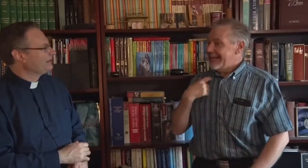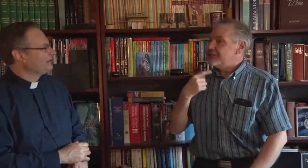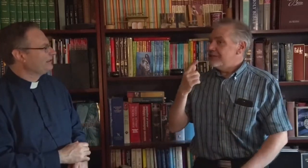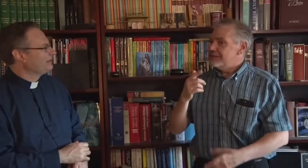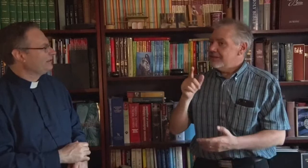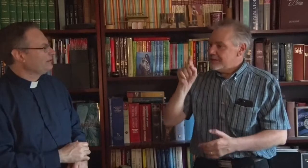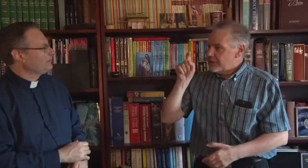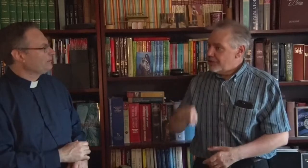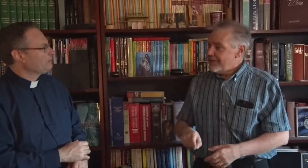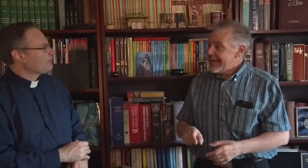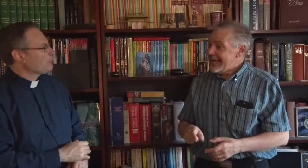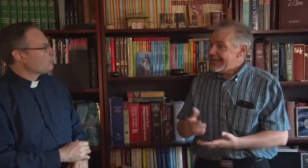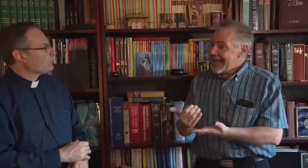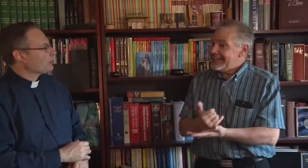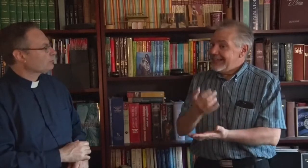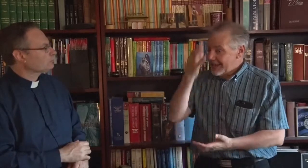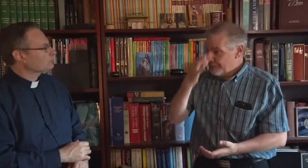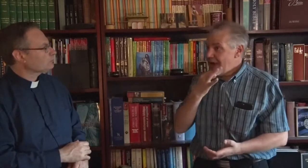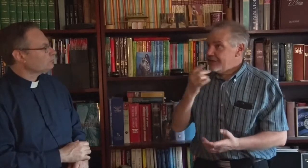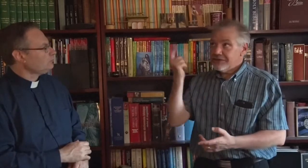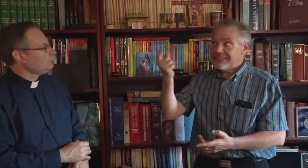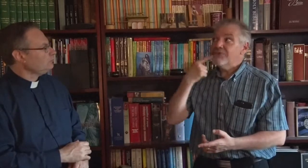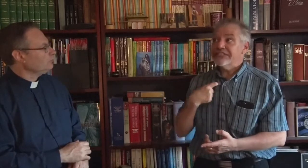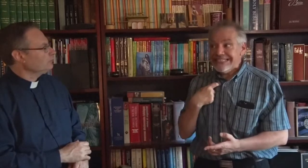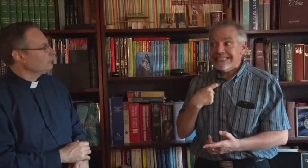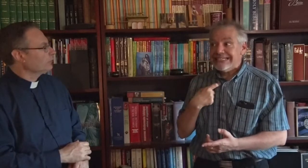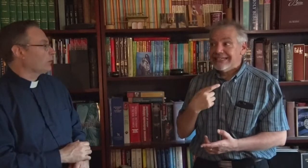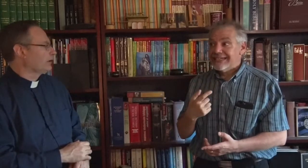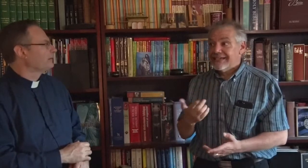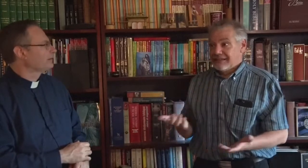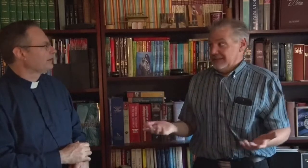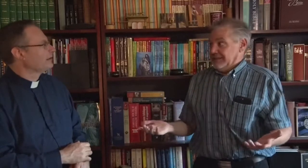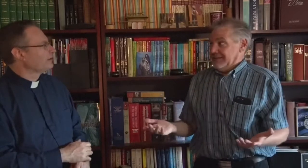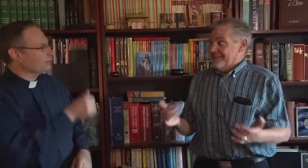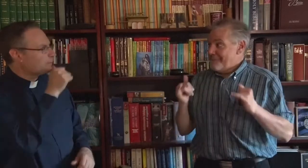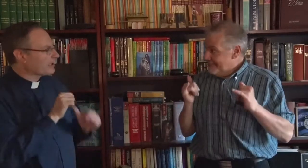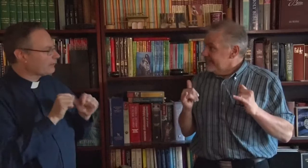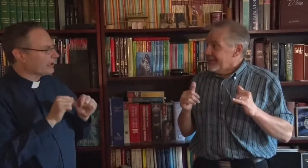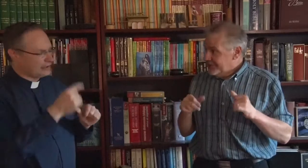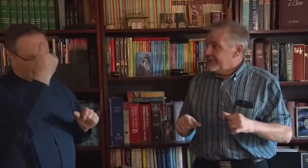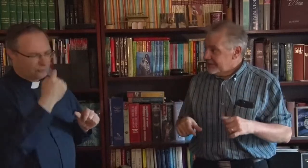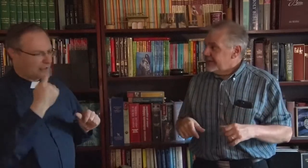Et je devais garder la foi de ce qu’il me dit. De persévérer dans la foi.